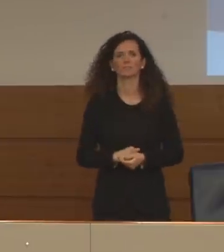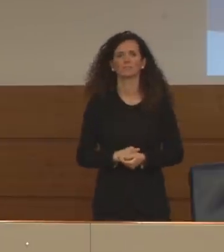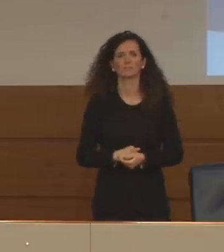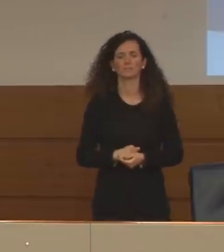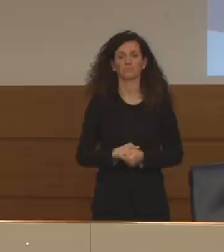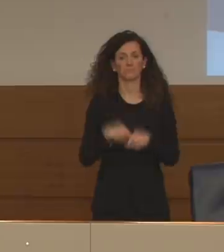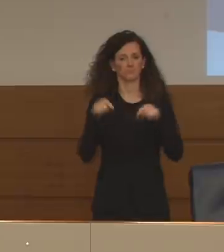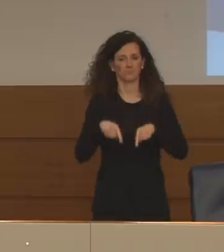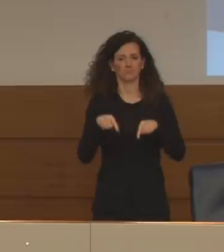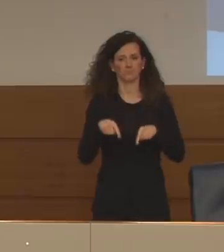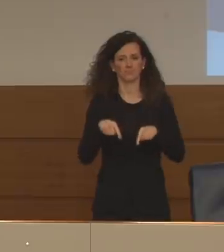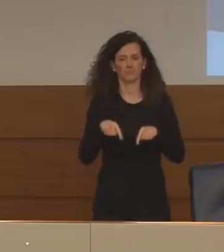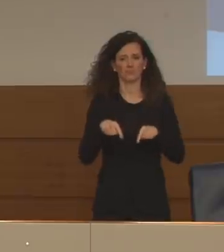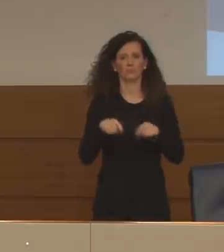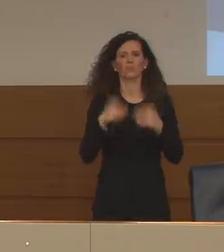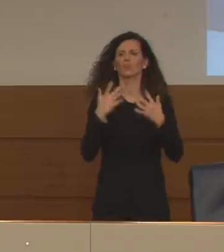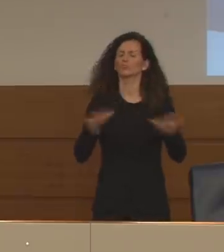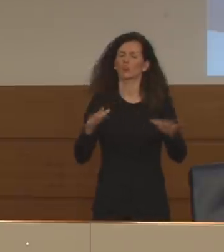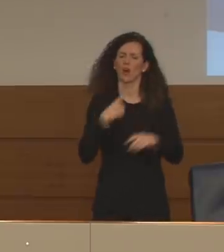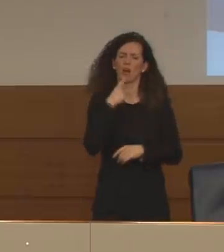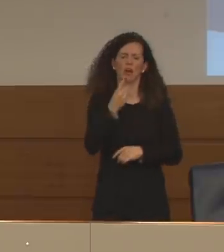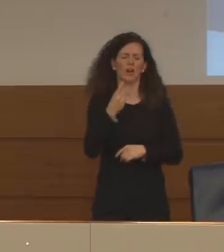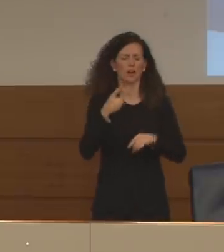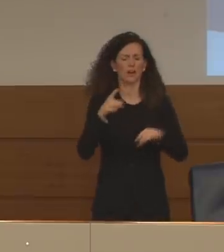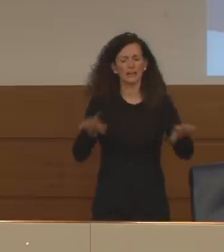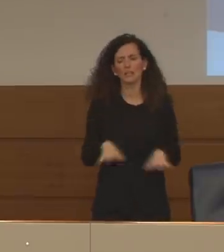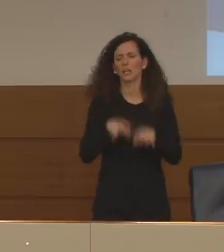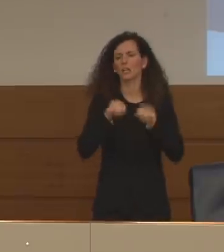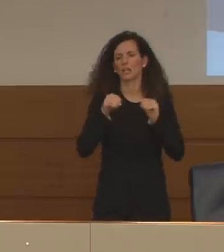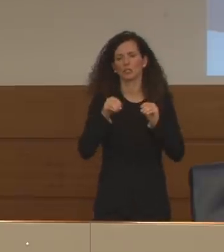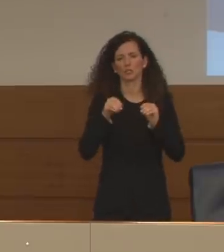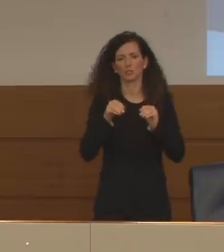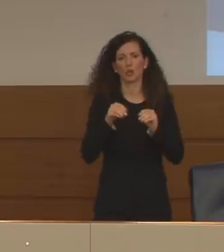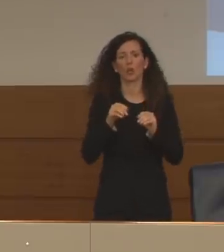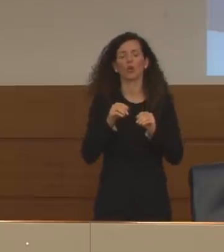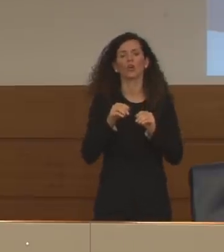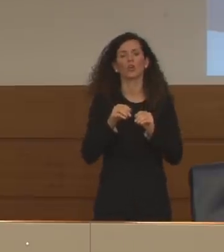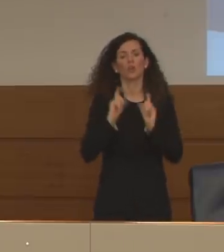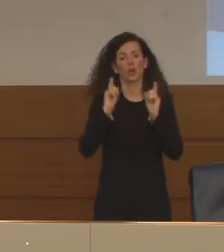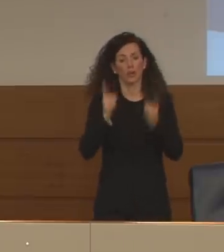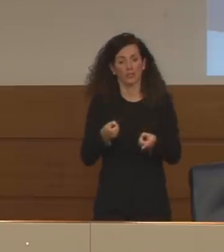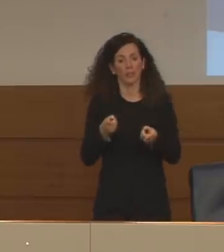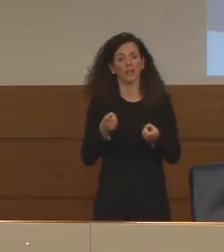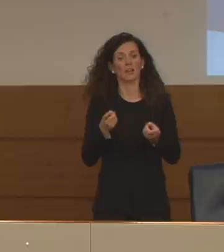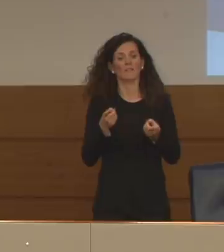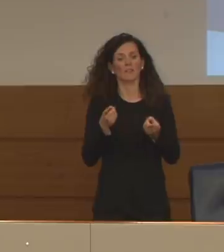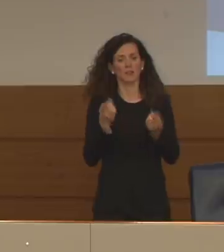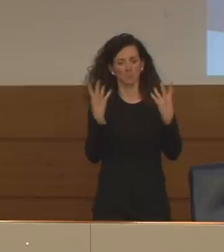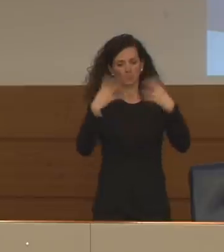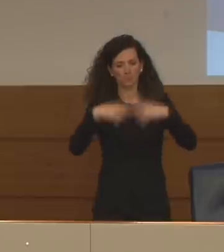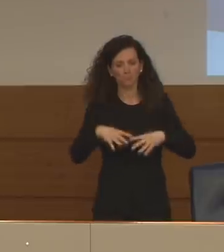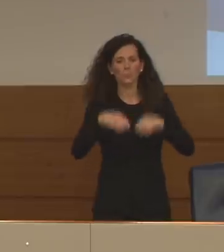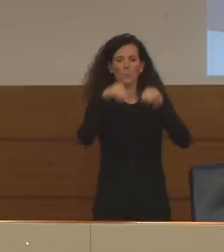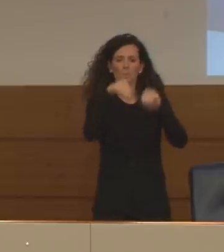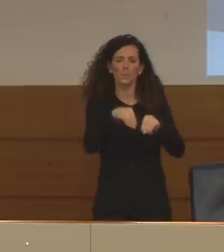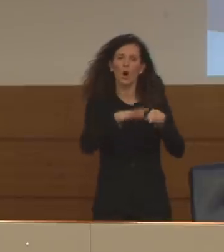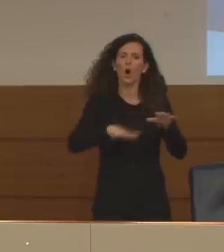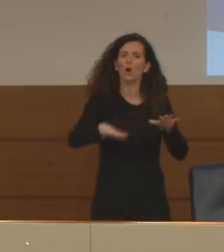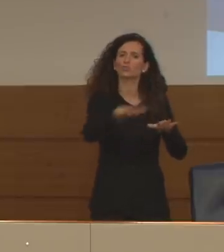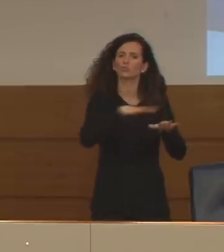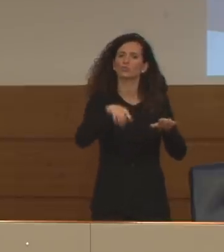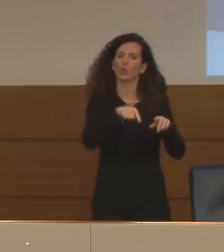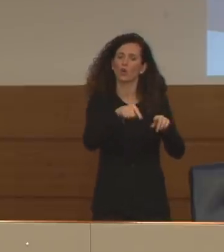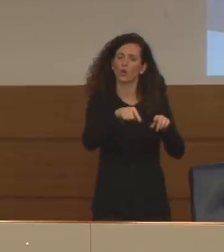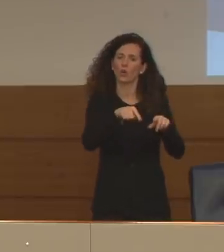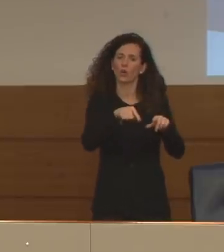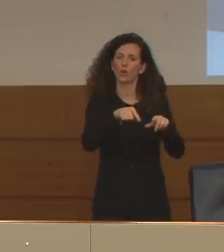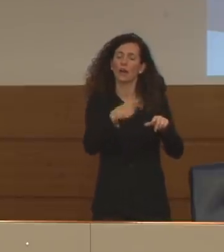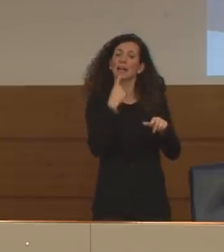l'abbiamo detto sin dall'inizio, devono essere organizzati dei luoghi per i senza fissa dimora,